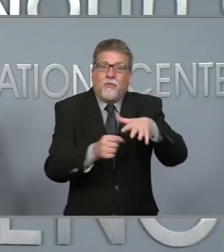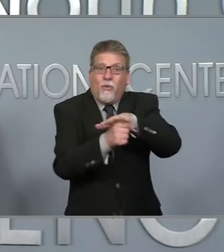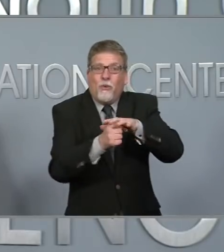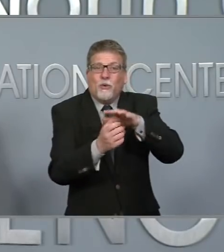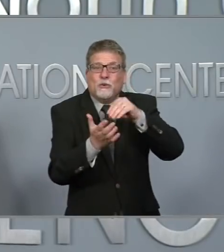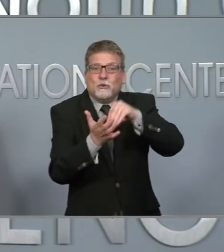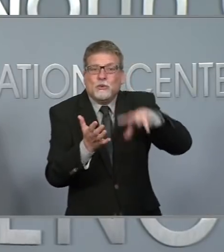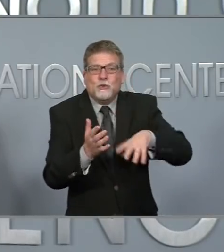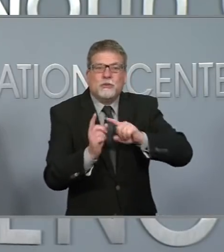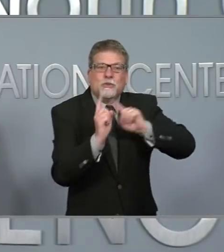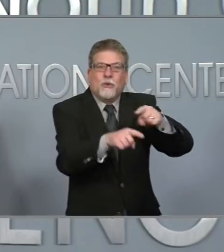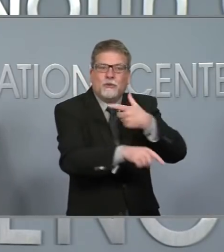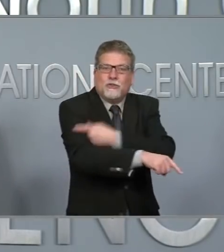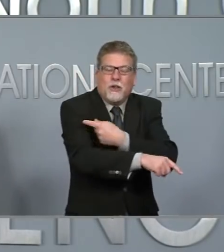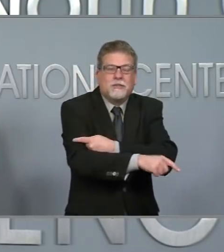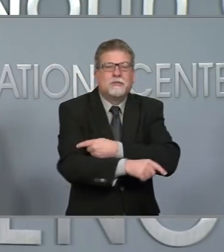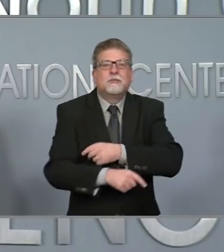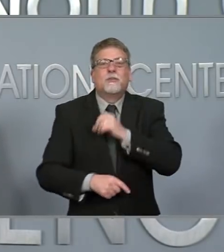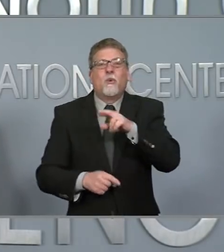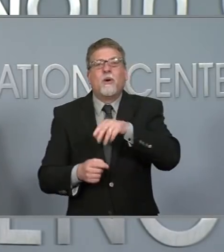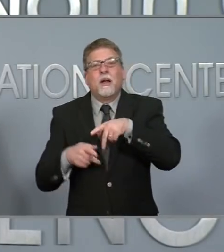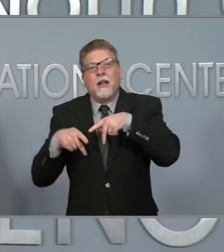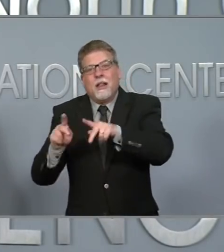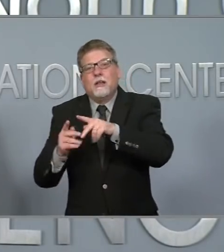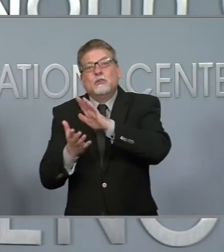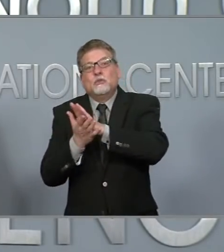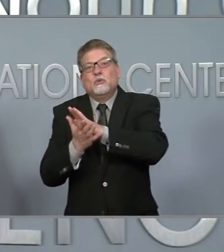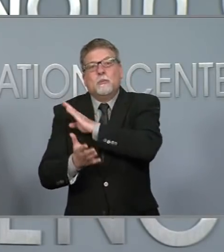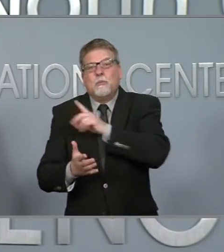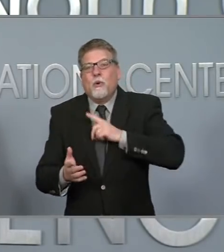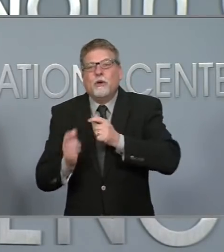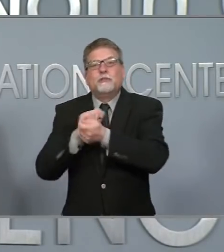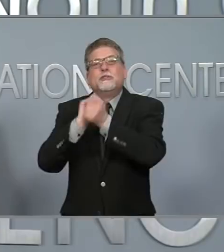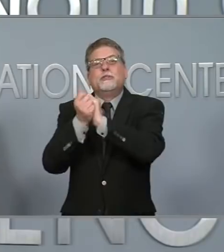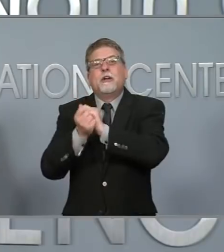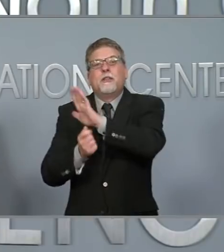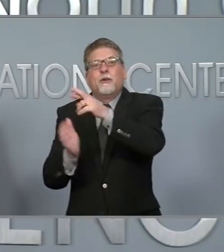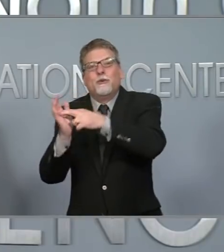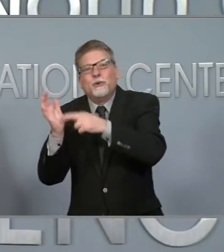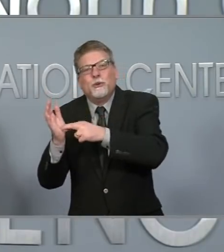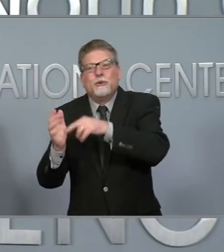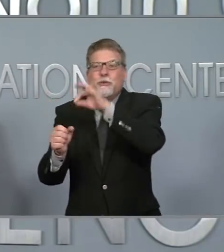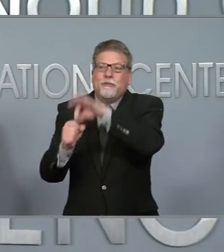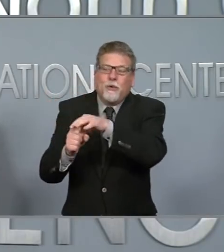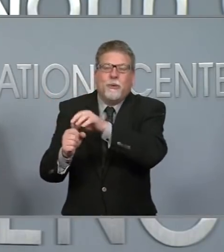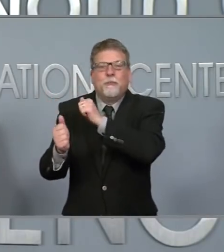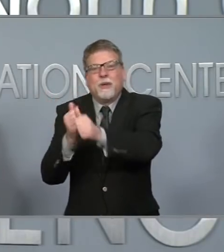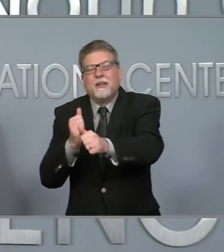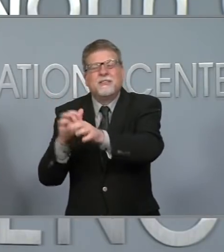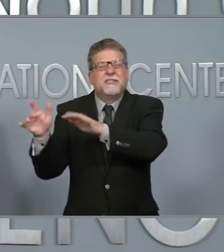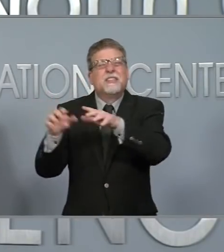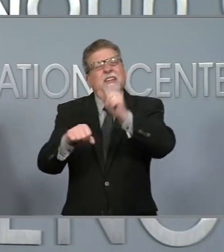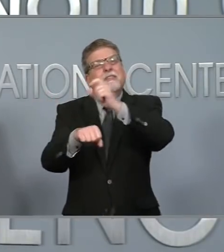proceso, las vacunas son la herramienta más importante, pero también para darles la